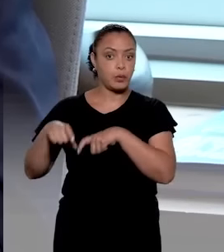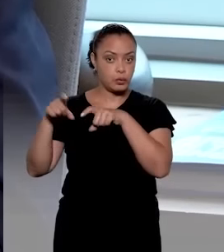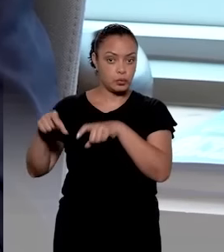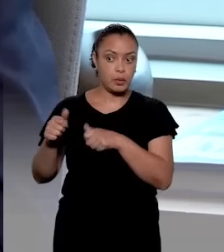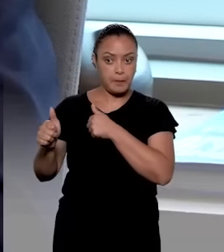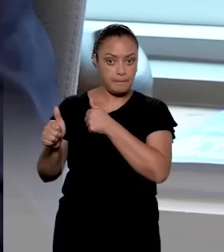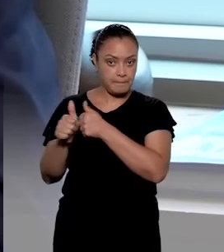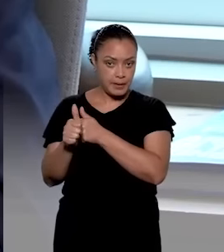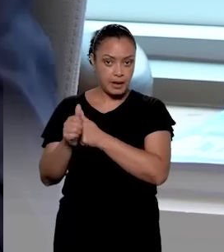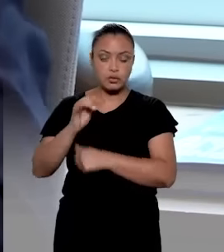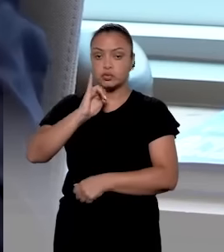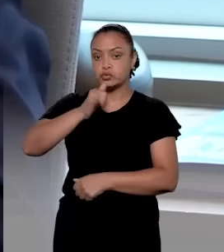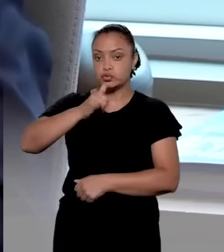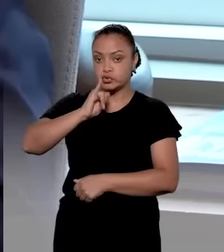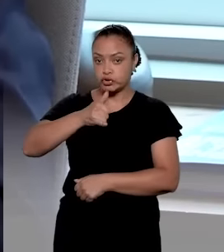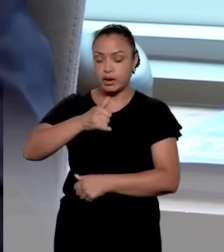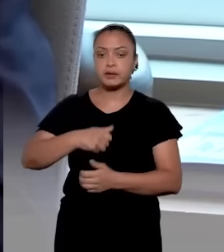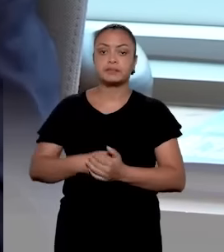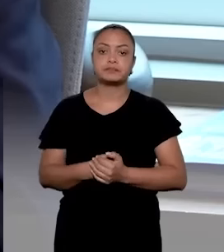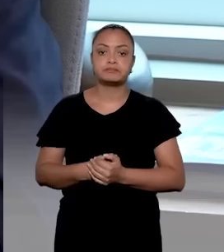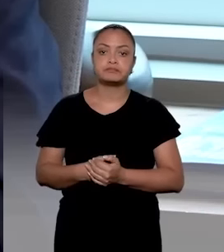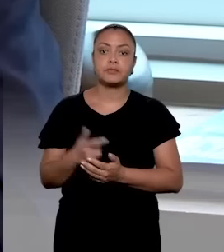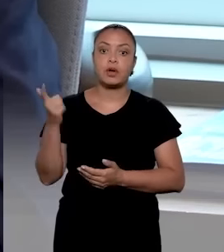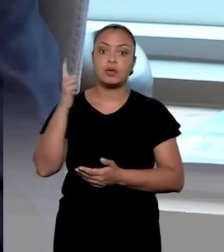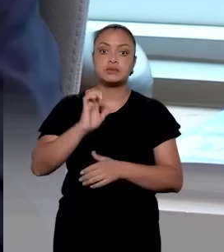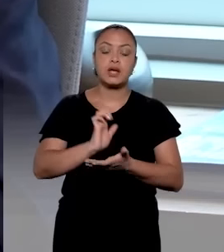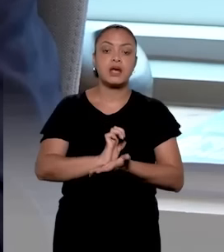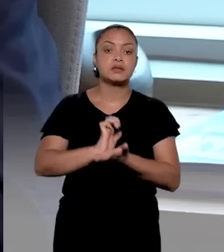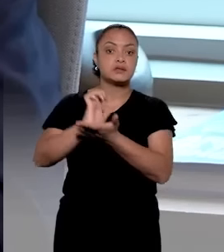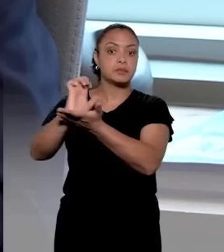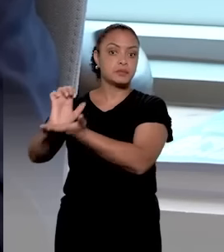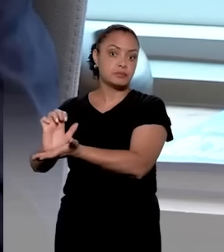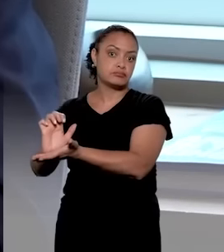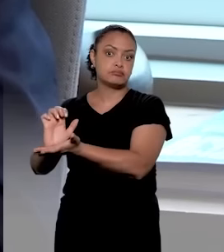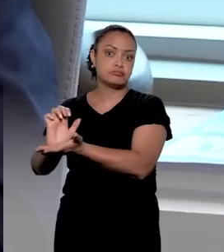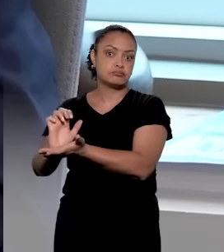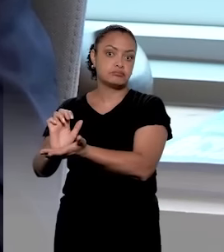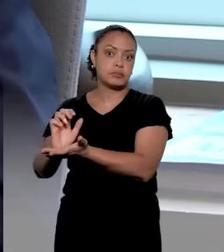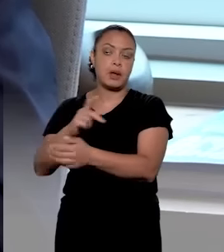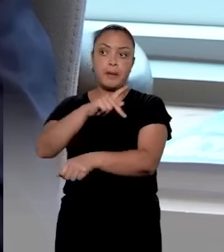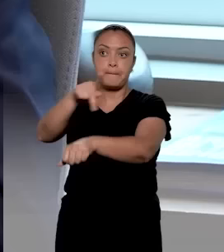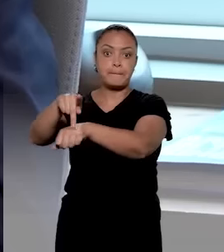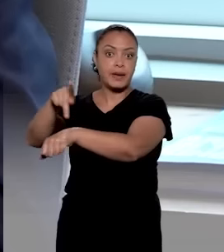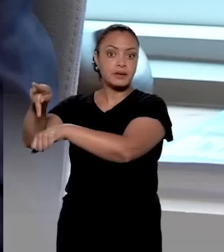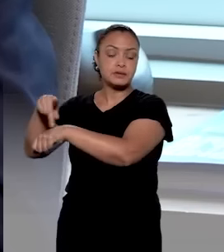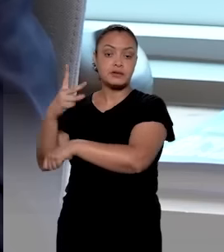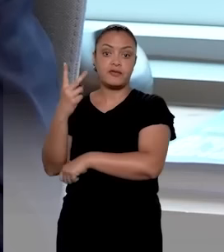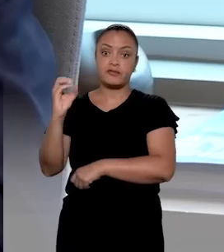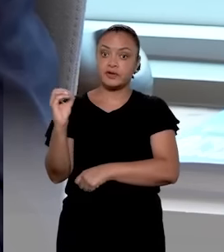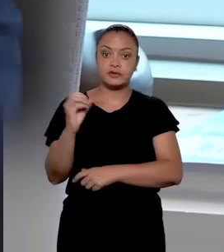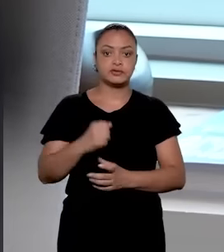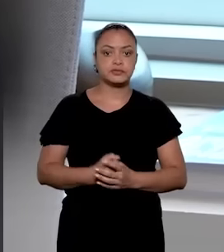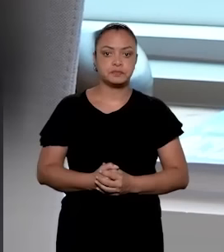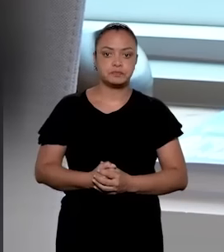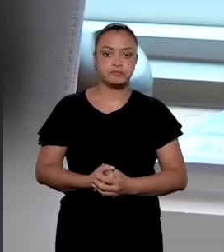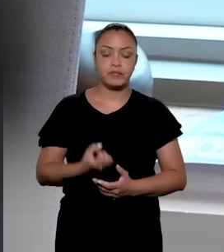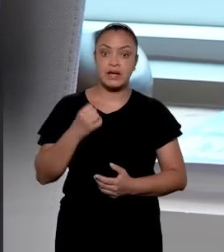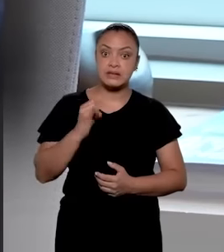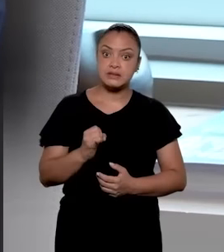hoje tem pequenos produtores aqui em Jarinu, aqui perto de Jundiaí, é São Paulo, Jundiaí, que estão exportando pêssego para 20 países do mundo inteiro, pequeno produtor.